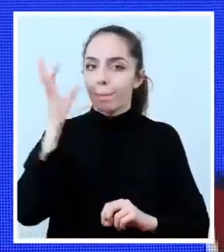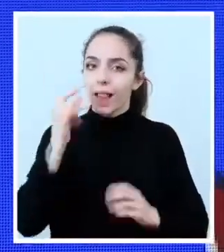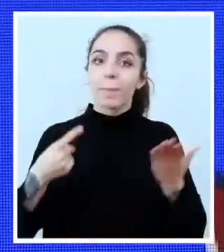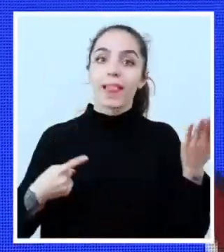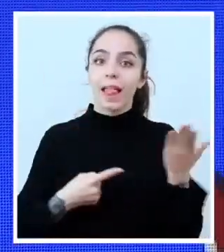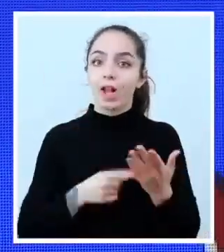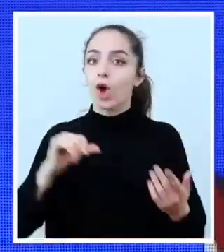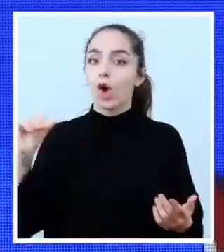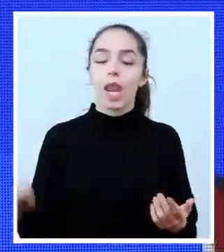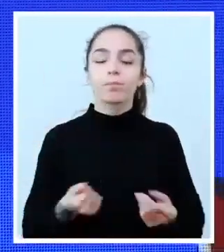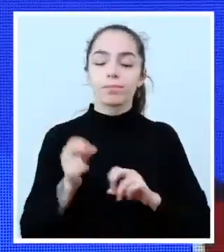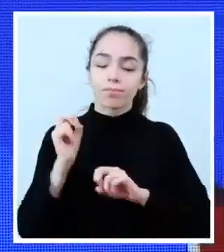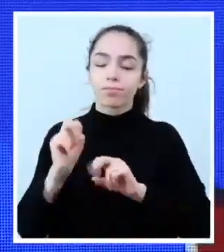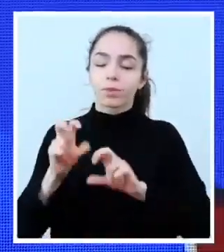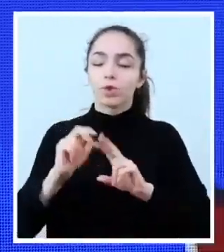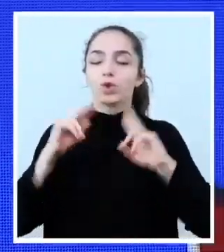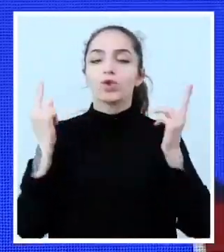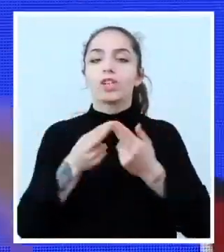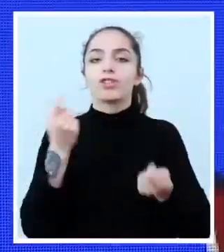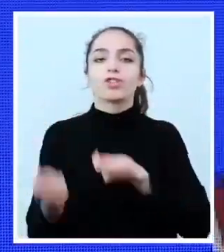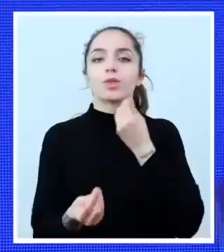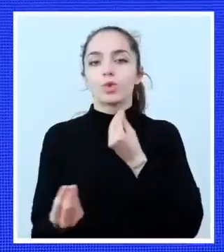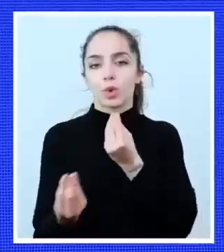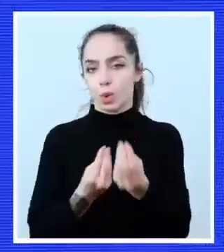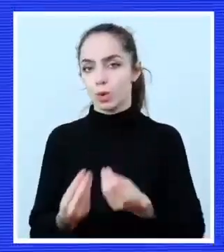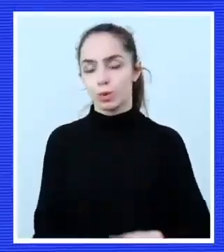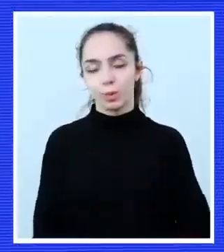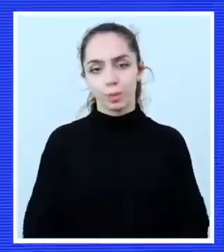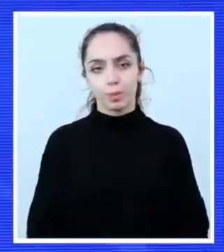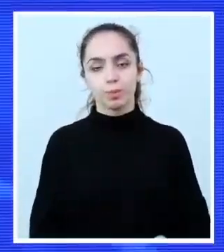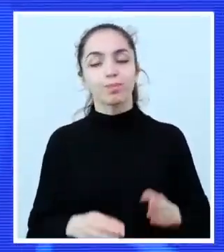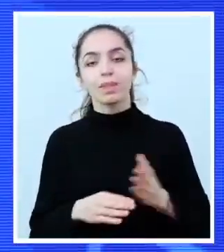Bilim ve teknolojiyle tanıştırıp dünyayı değiştirecek çocuklarla konuştum.